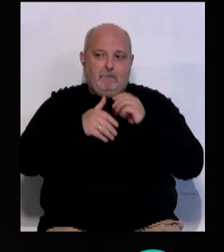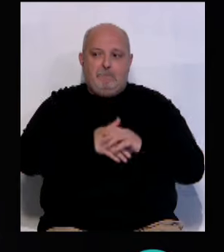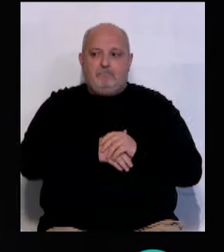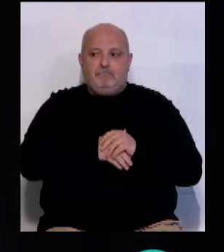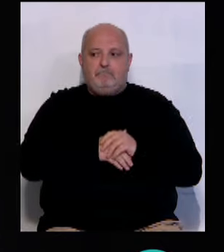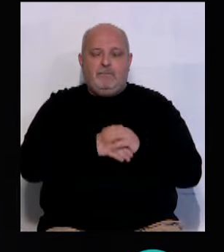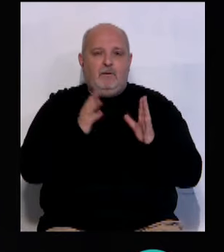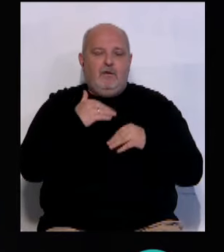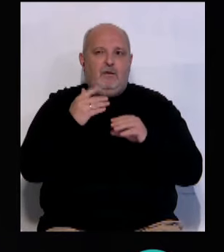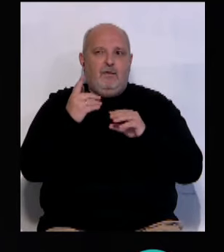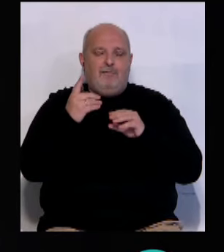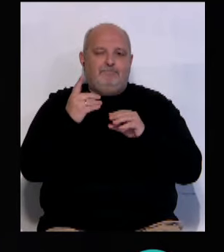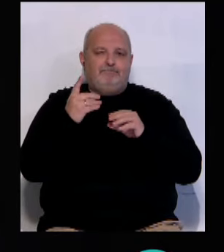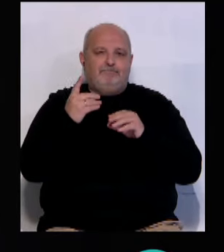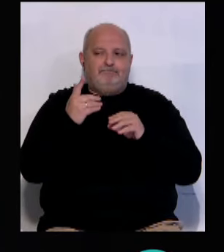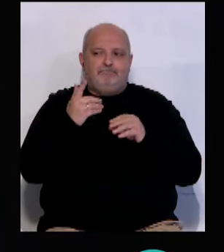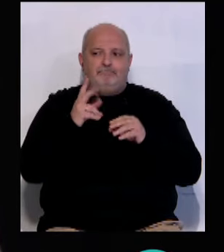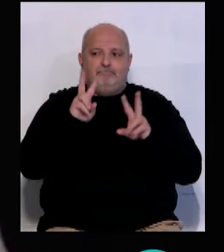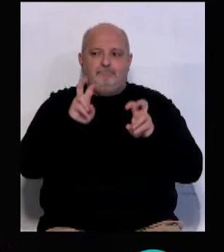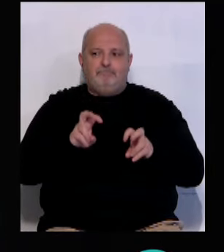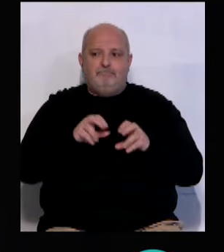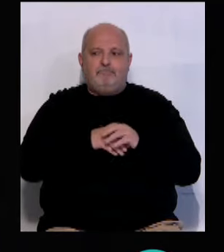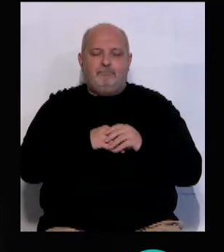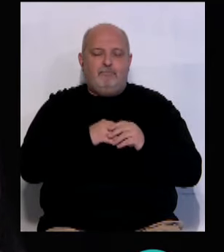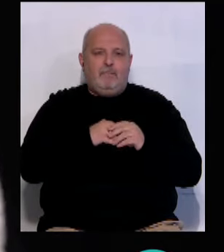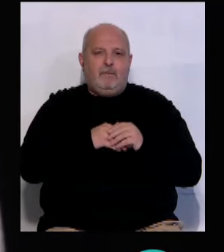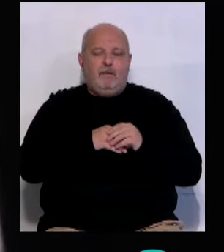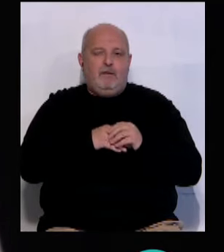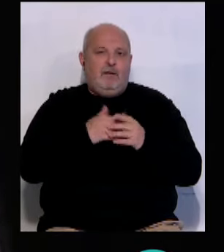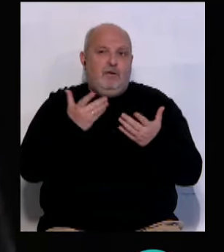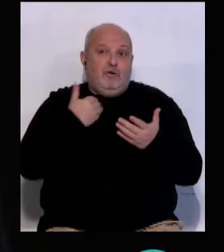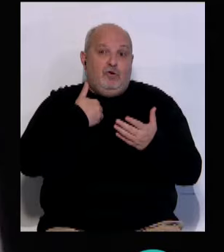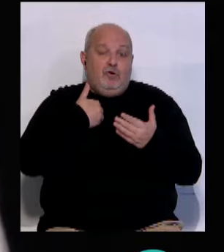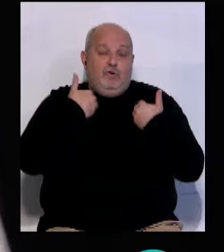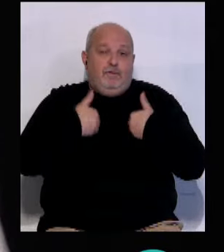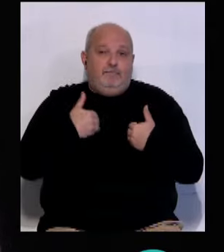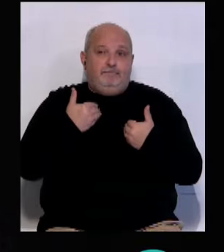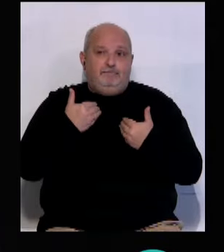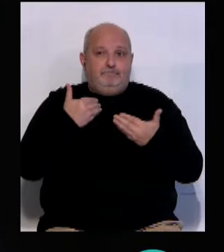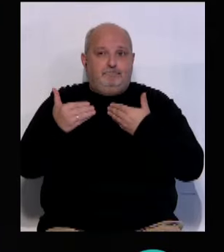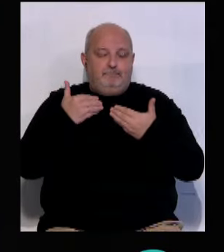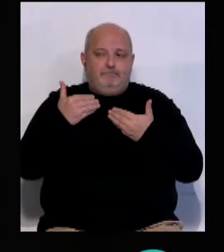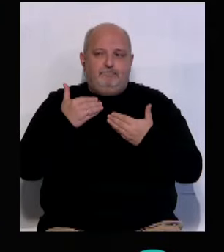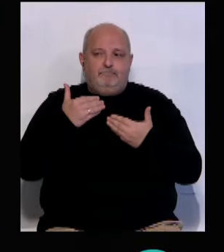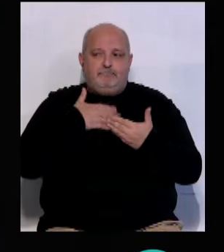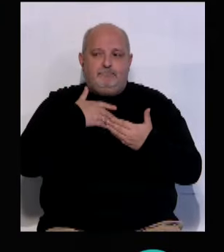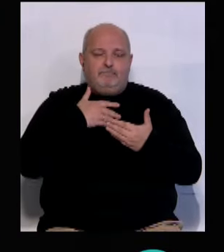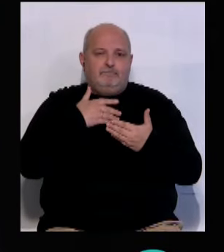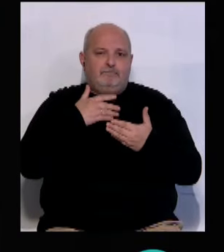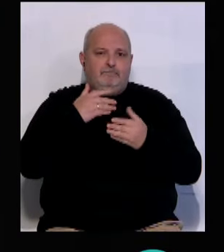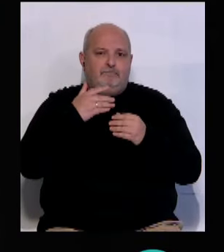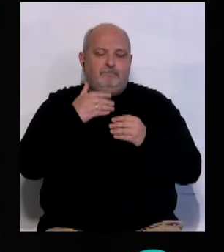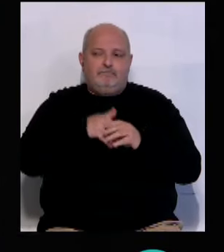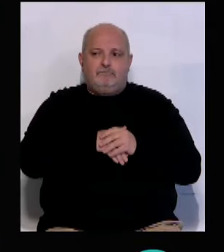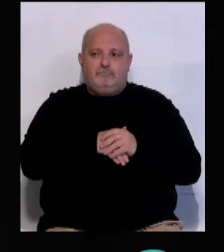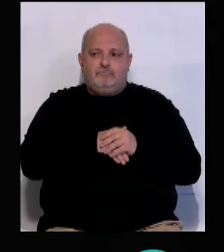hay concordancia con bueno concordancia en teoría yo lo la o sea los los e el tema del dinero estaba